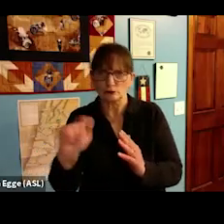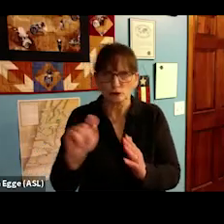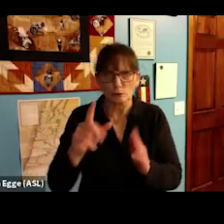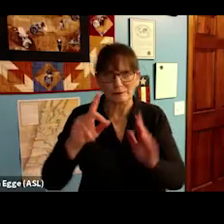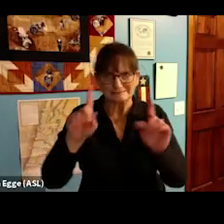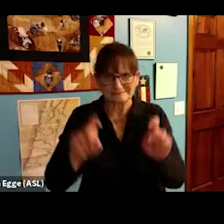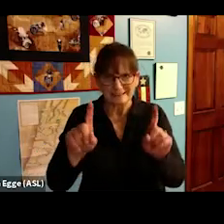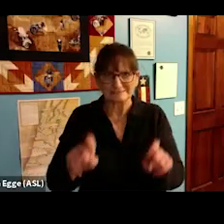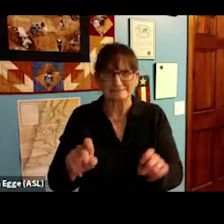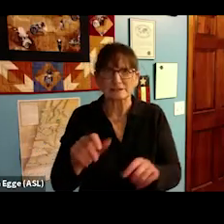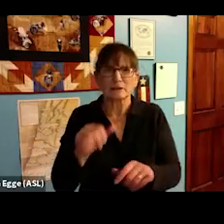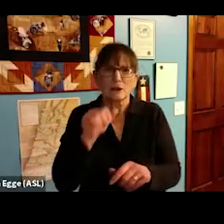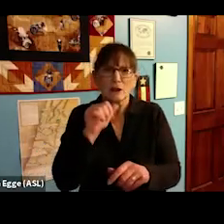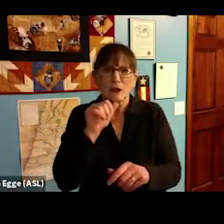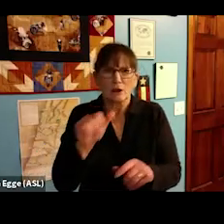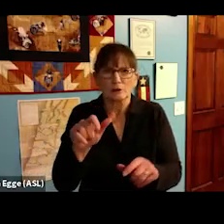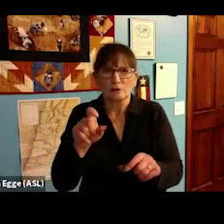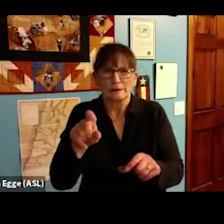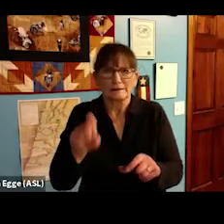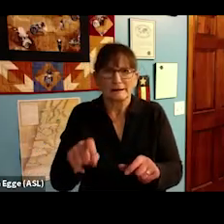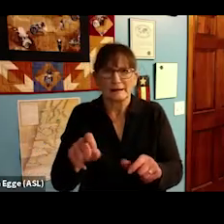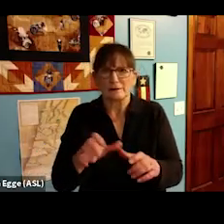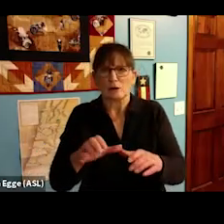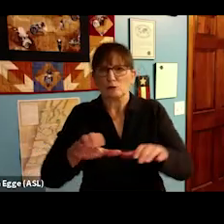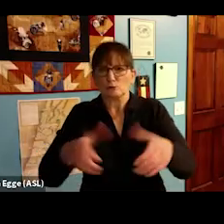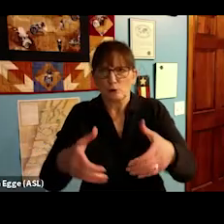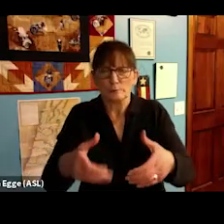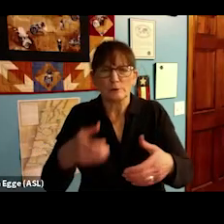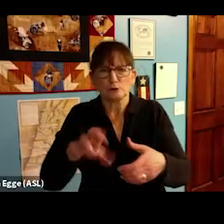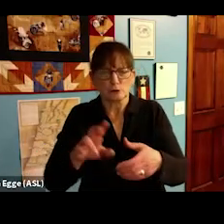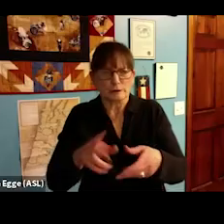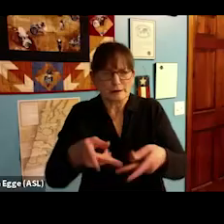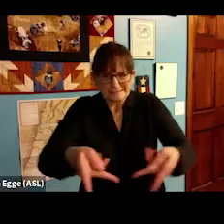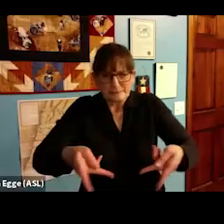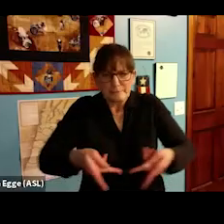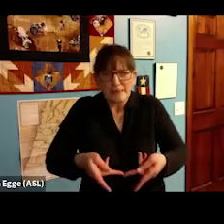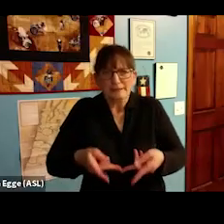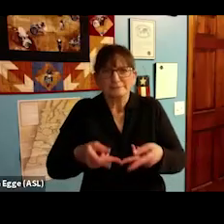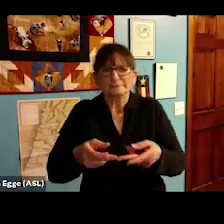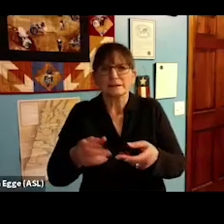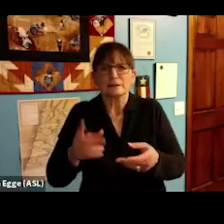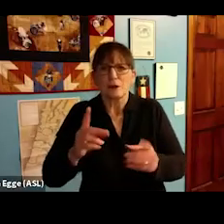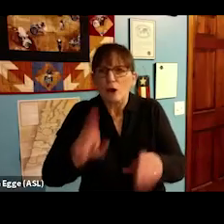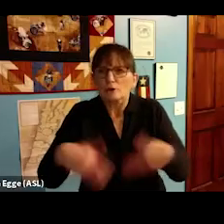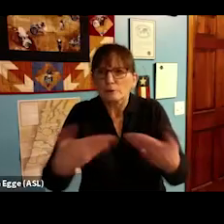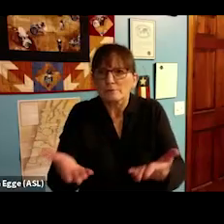que son elegibles para inscribirse en ERE. Pueden hacerlo de varias maneras diferentes: